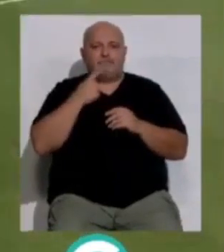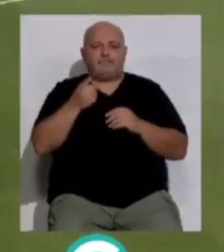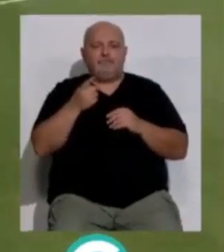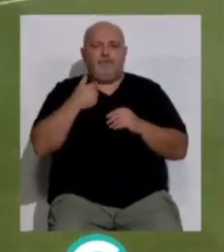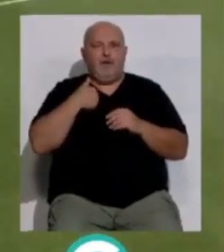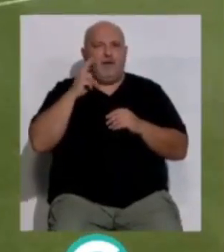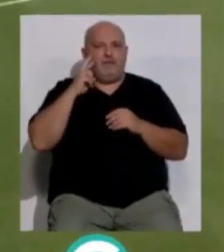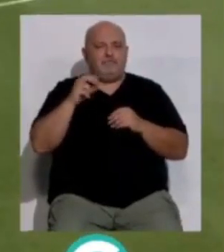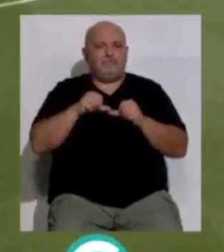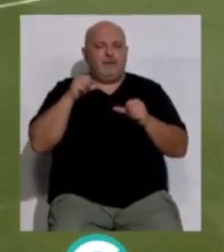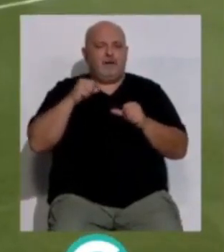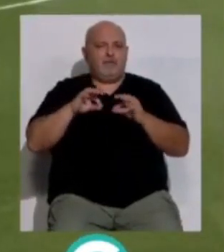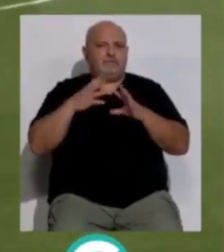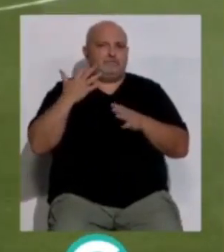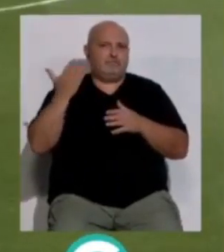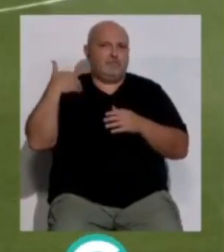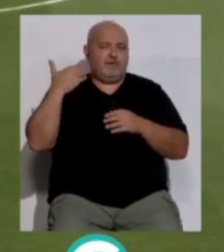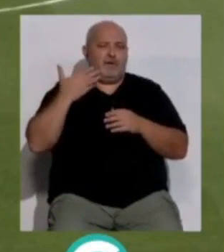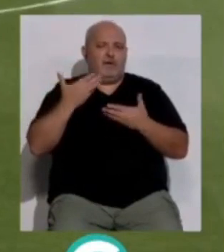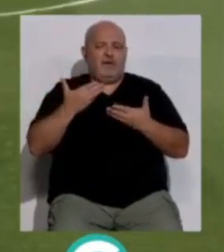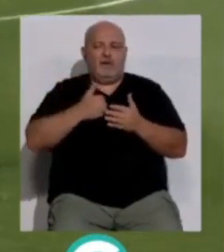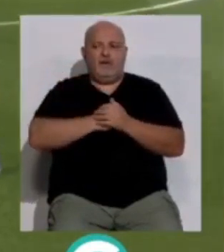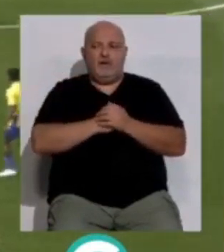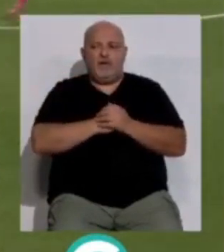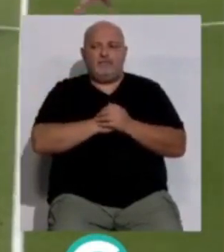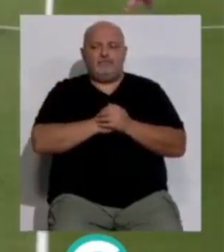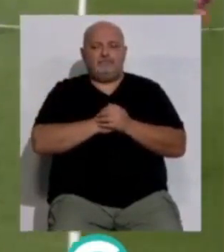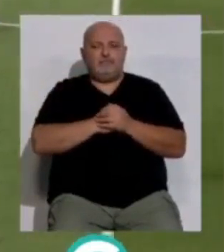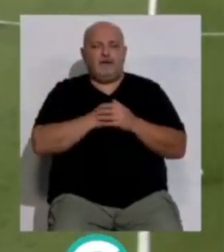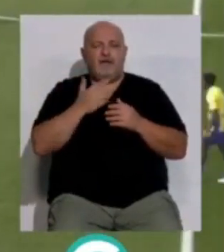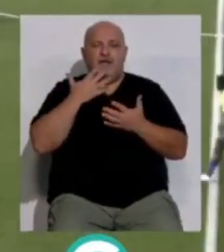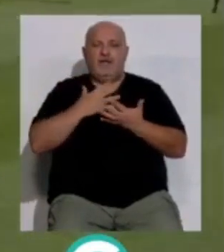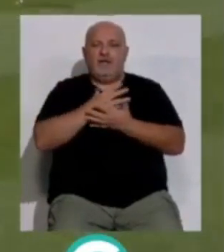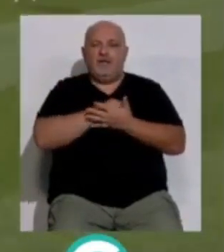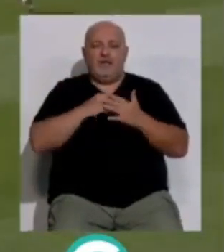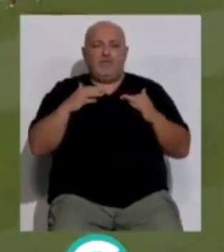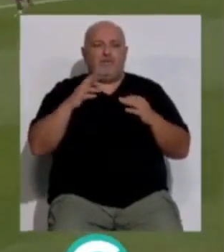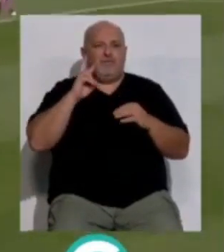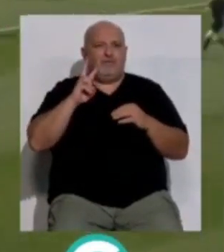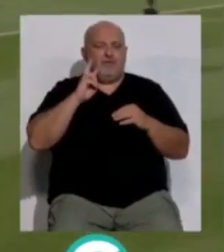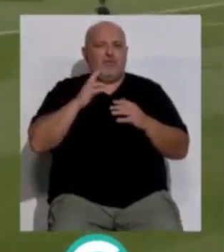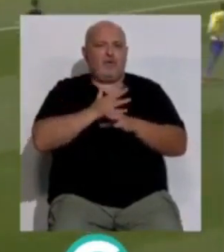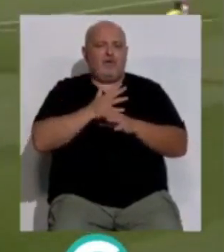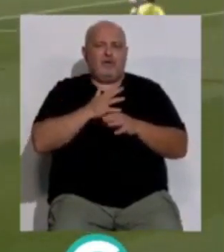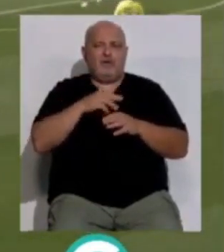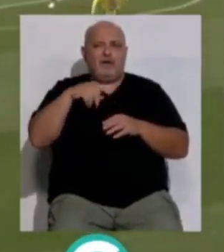yo tuve la suerte en la mala suerte como sea de que casi todos los partidos que vi jugó Nando